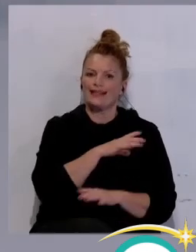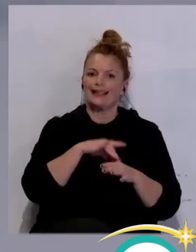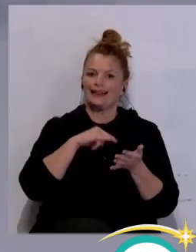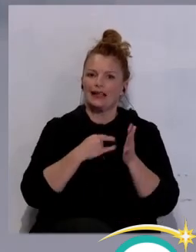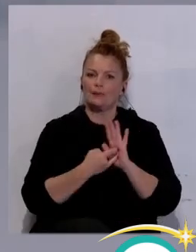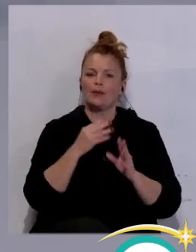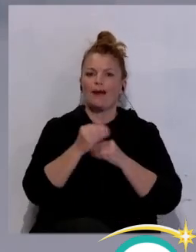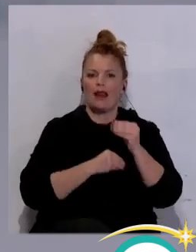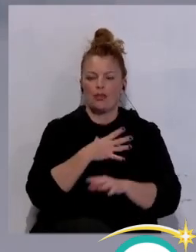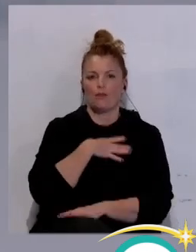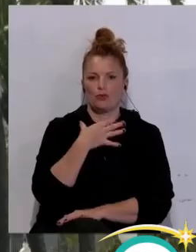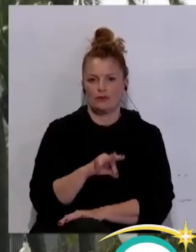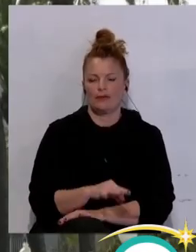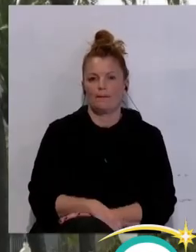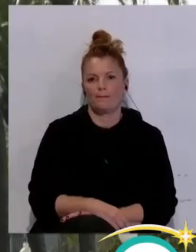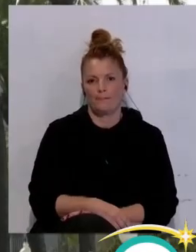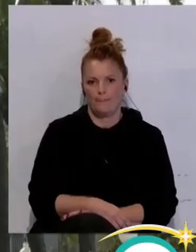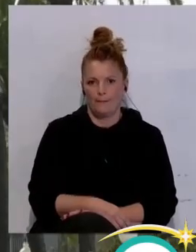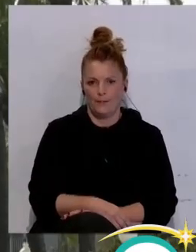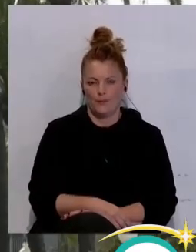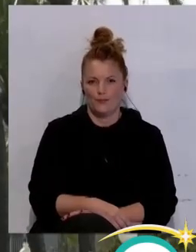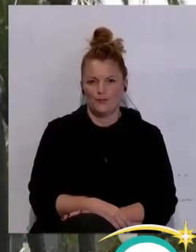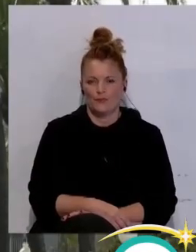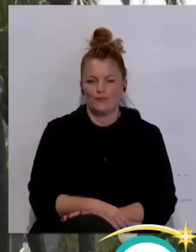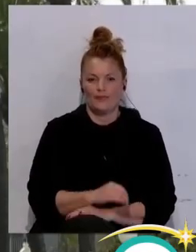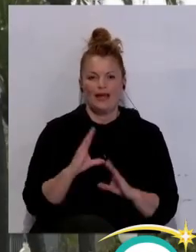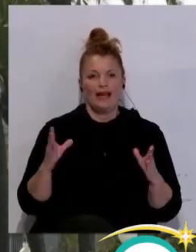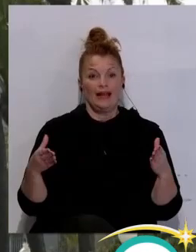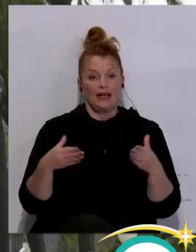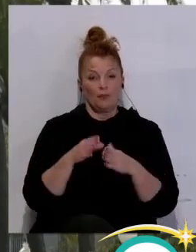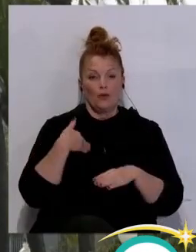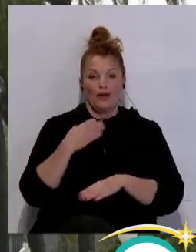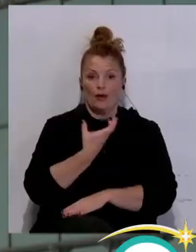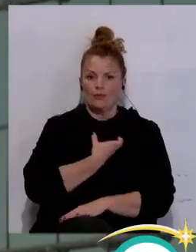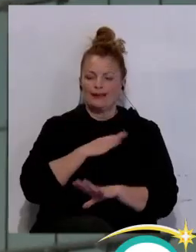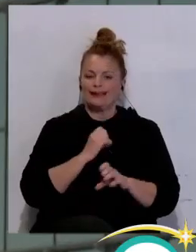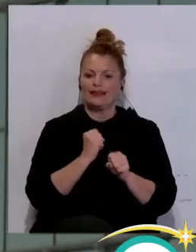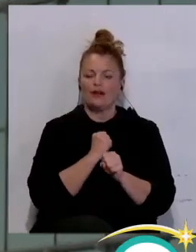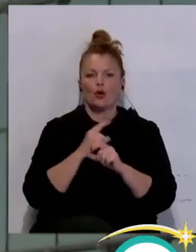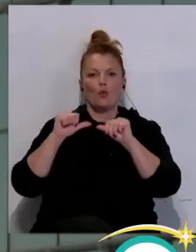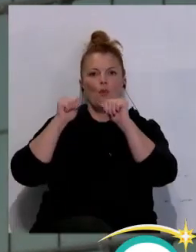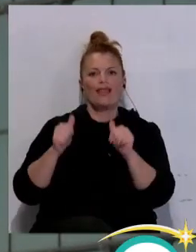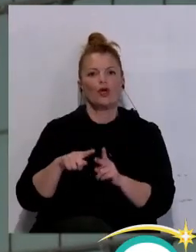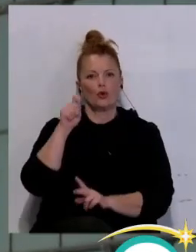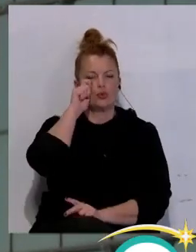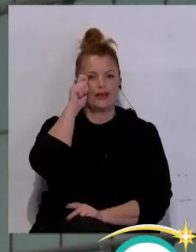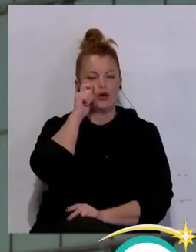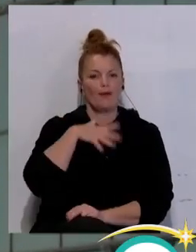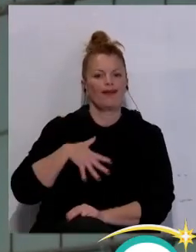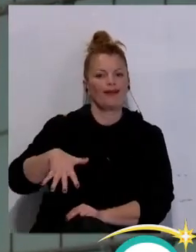posible el equipo de gobierno está trabajando en el modelo turístico de la ciudad a través de un